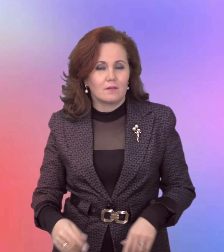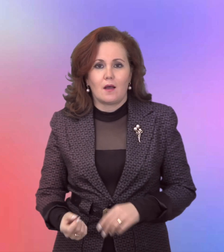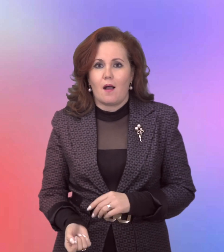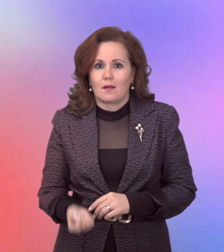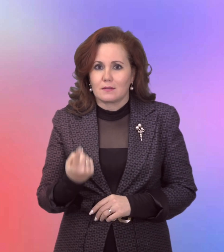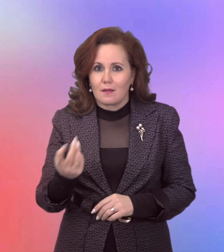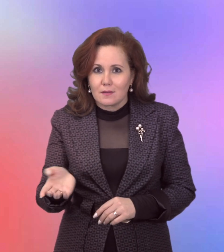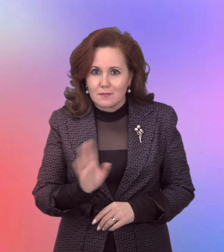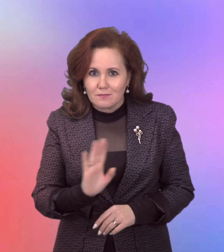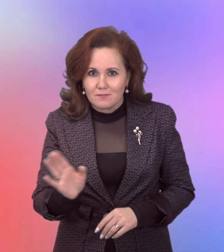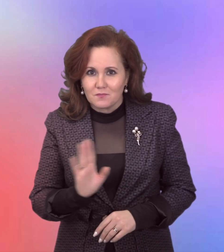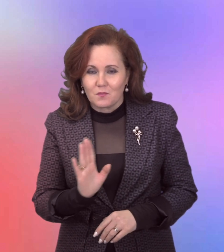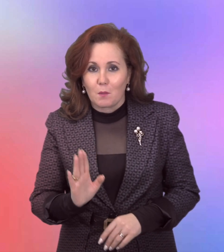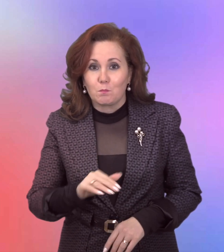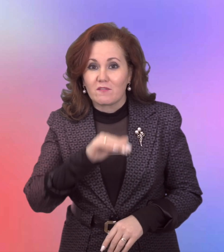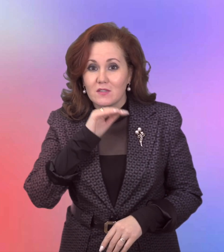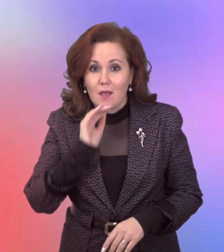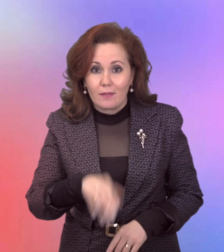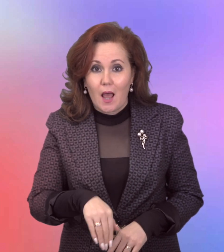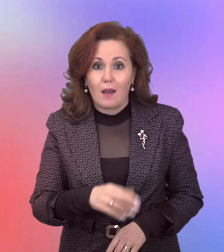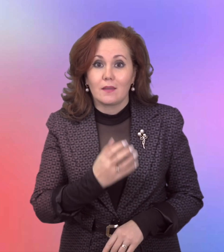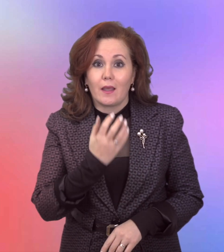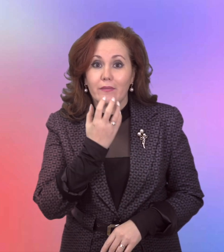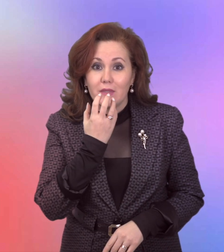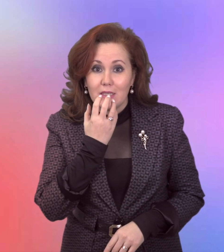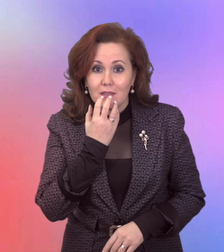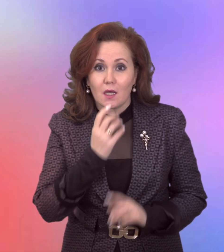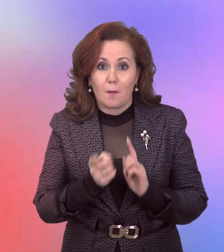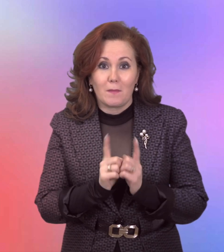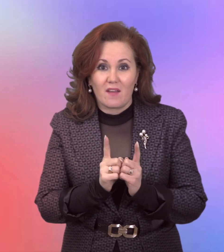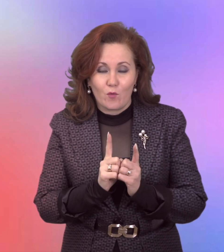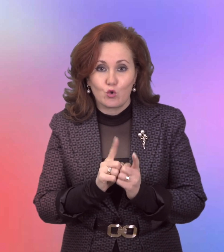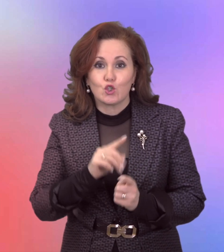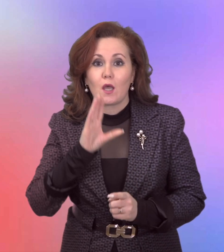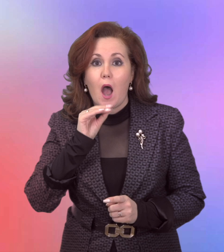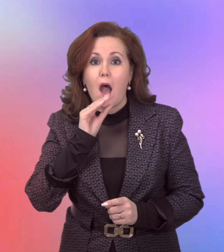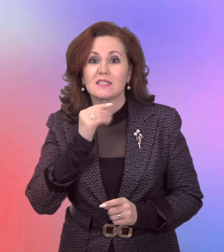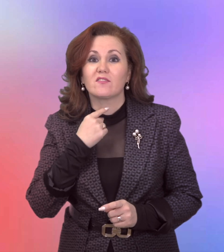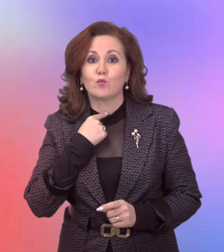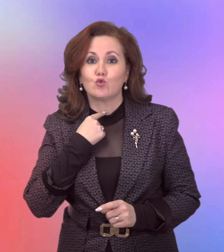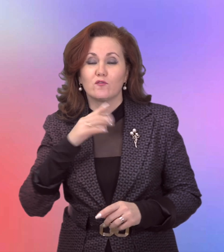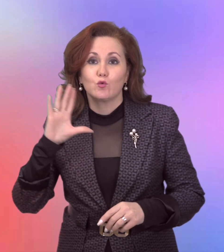А оказалось — профессиональные дикторы-переводчики озвучивают все,